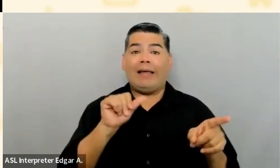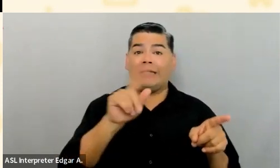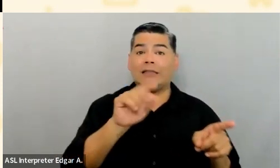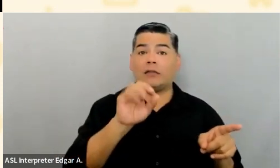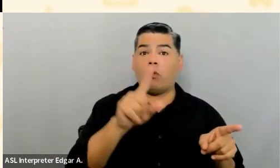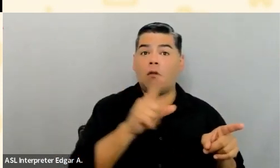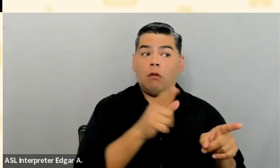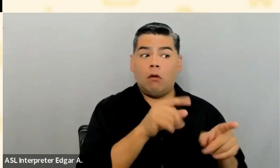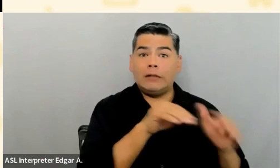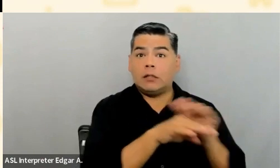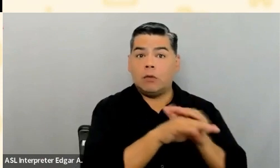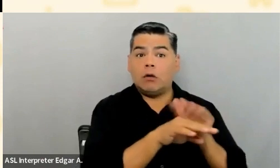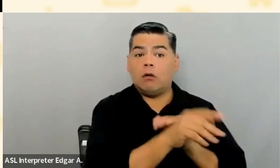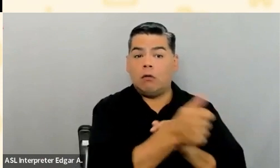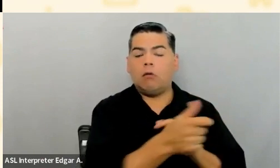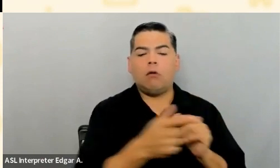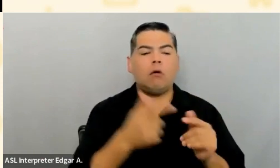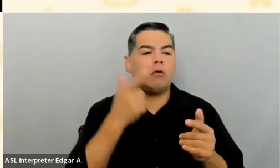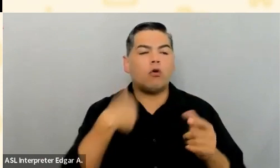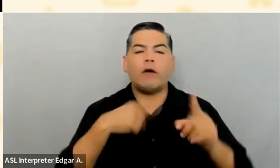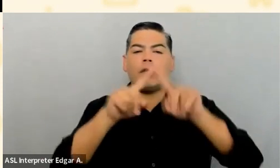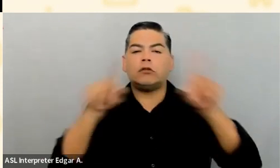Si estoy usando, digamos, un lector de pantalla, ¿entiendo las partes